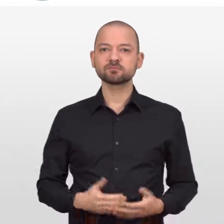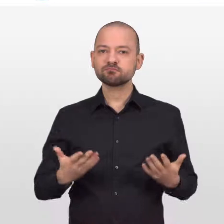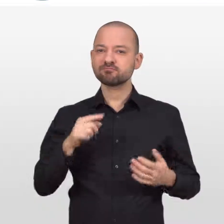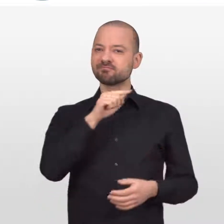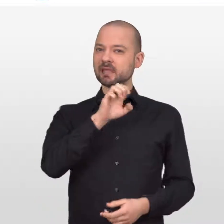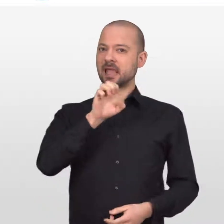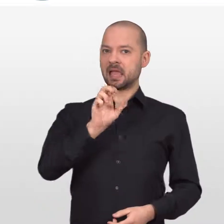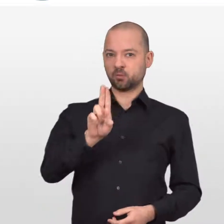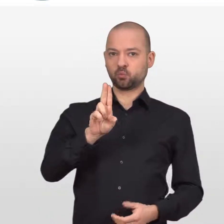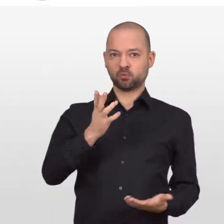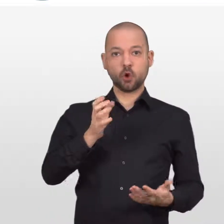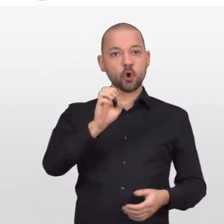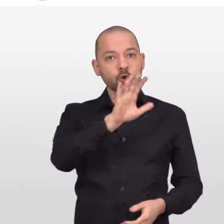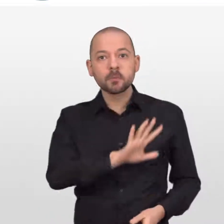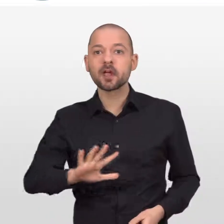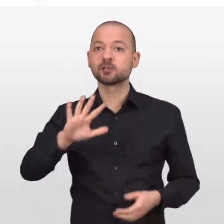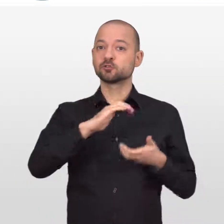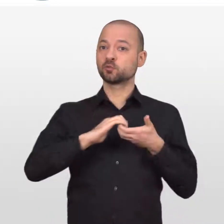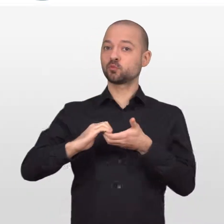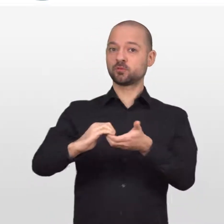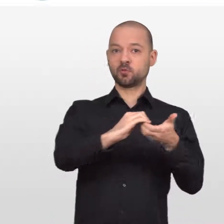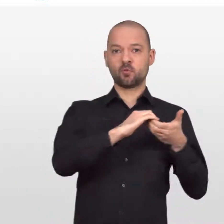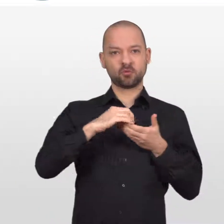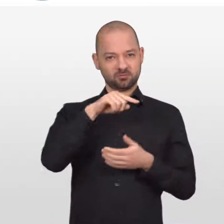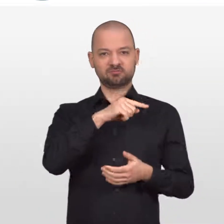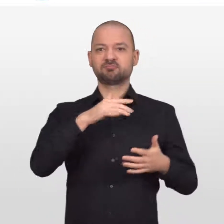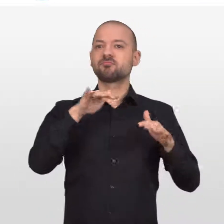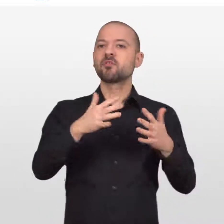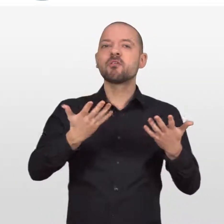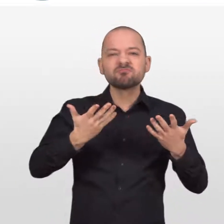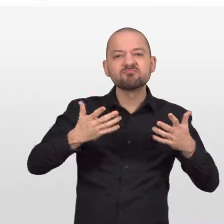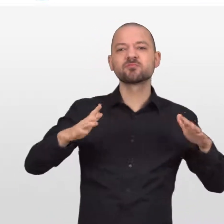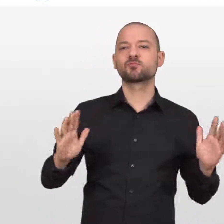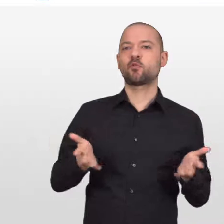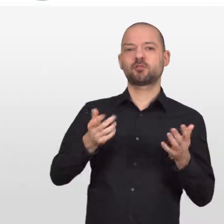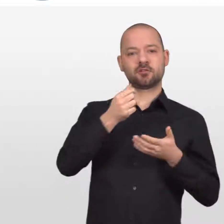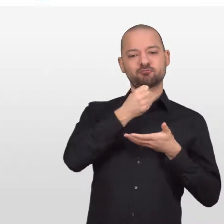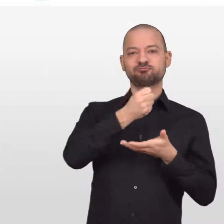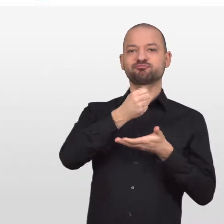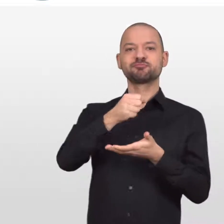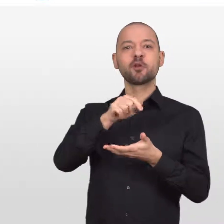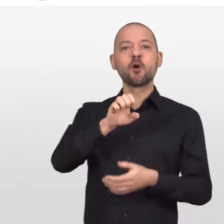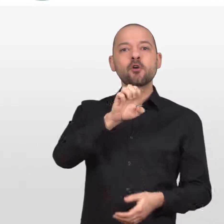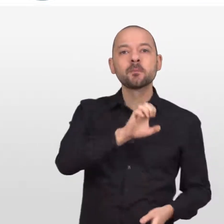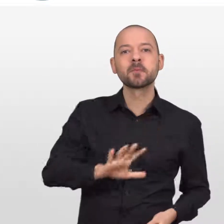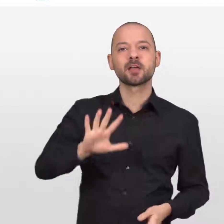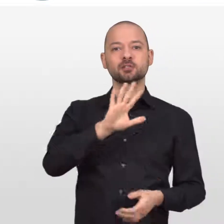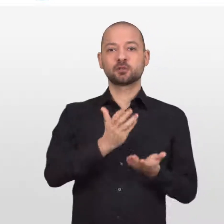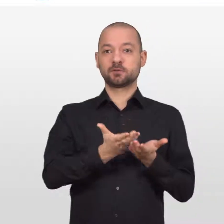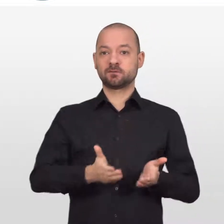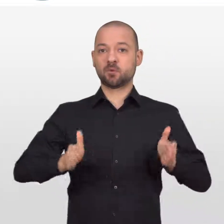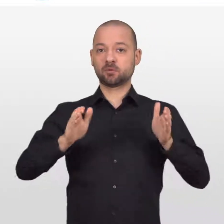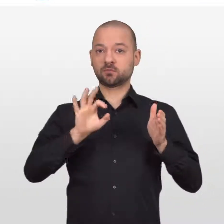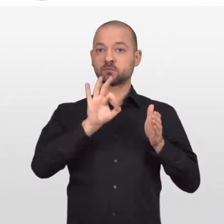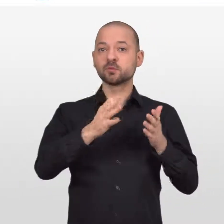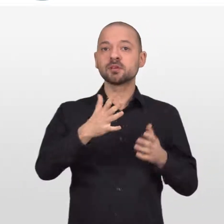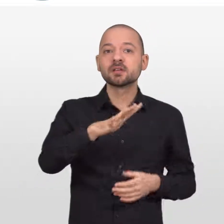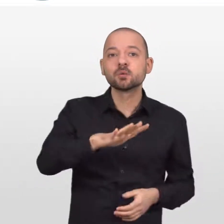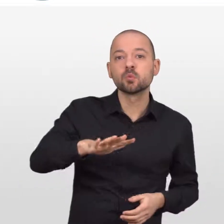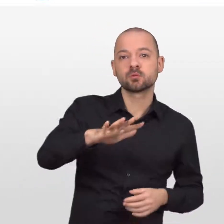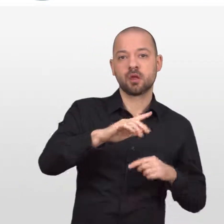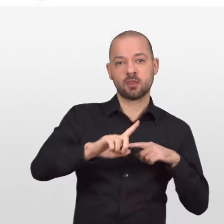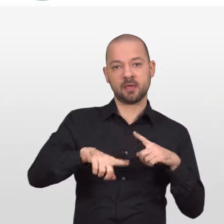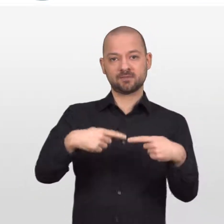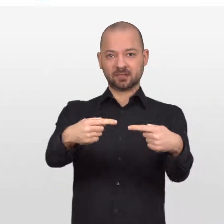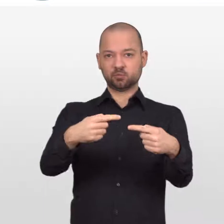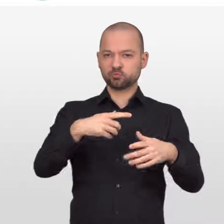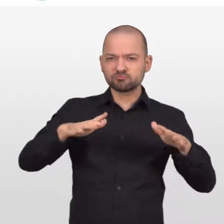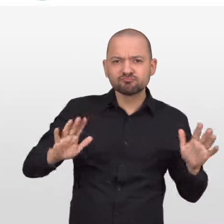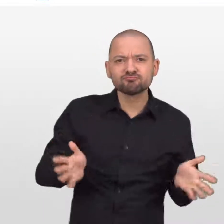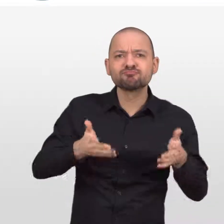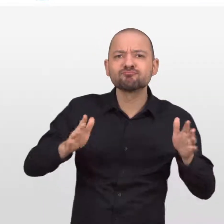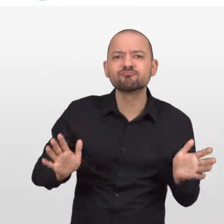Die Europäische Union fördert durch den Europäischen Fonds für regionale Entwicklung Evropská unie podporuje Evropským fondem pro regionální rozvoj